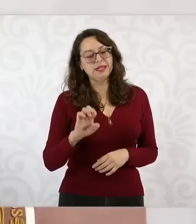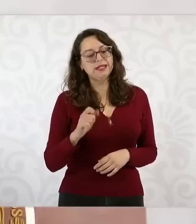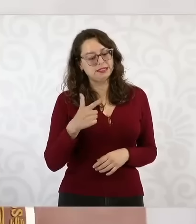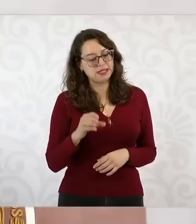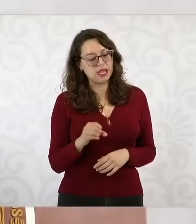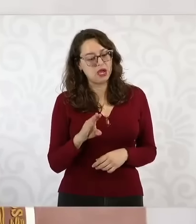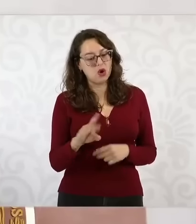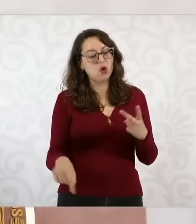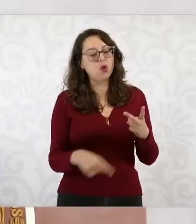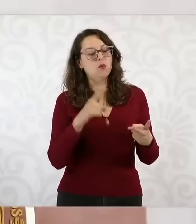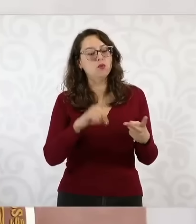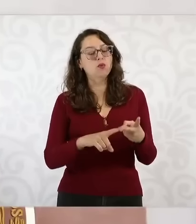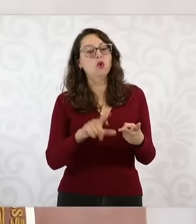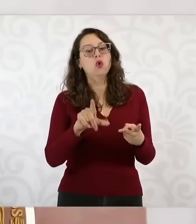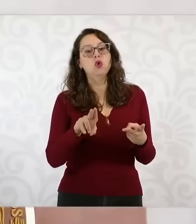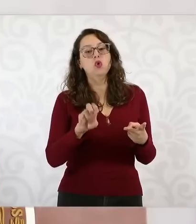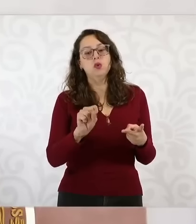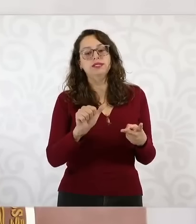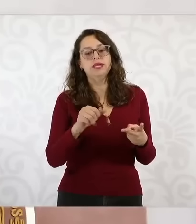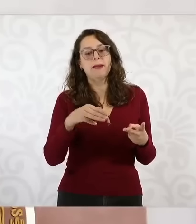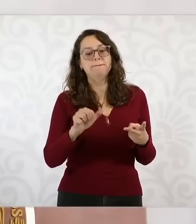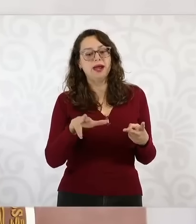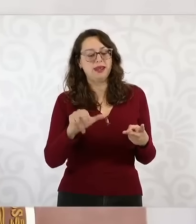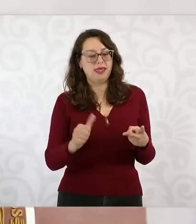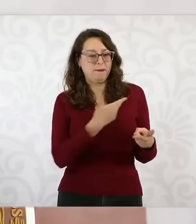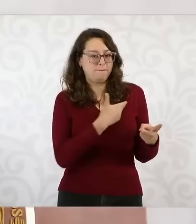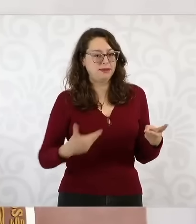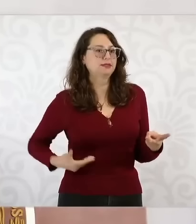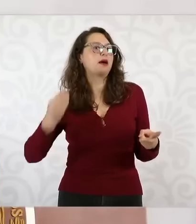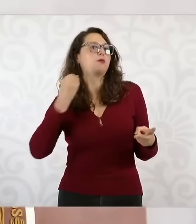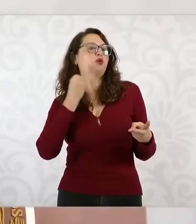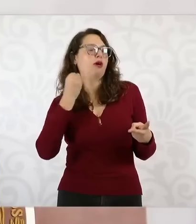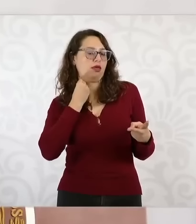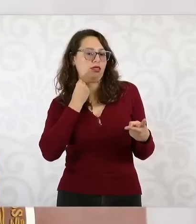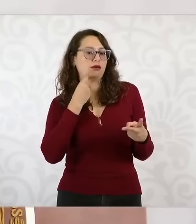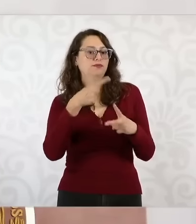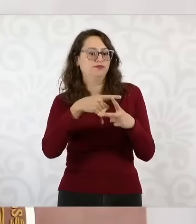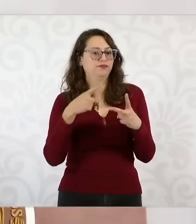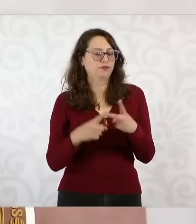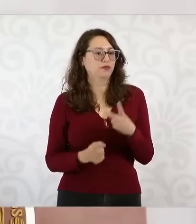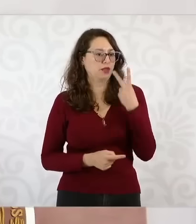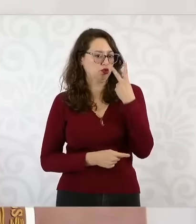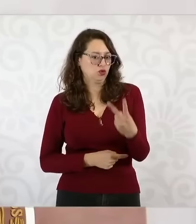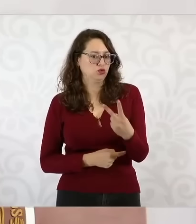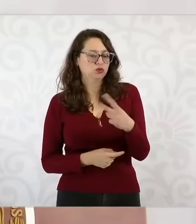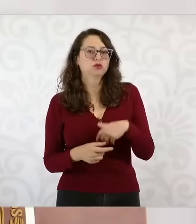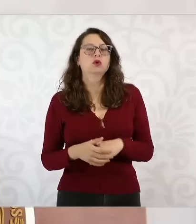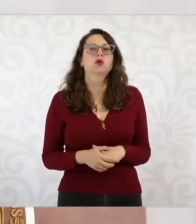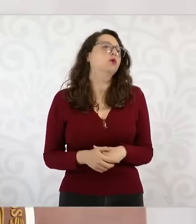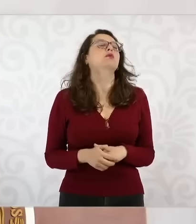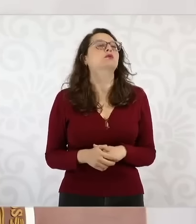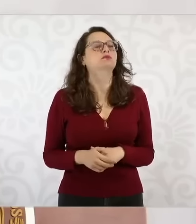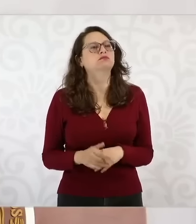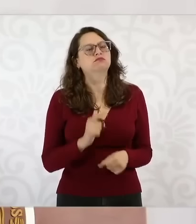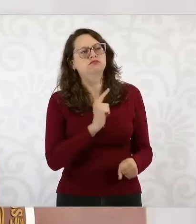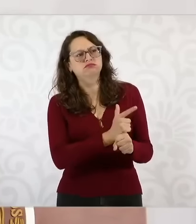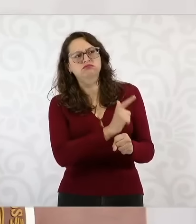como consejera jurídica. En el caso de algún juez que haya otorgado una suspensión, un amparo,